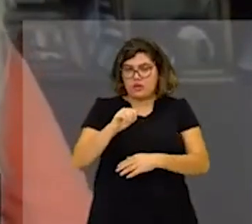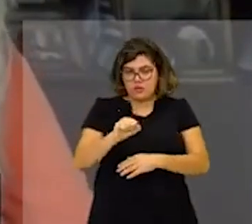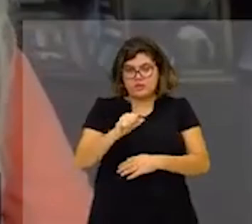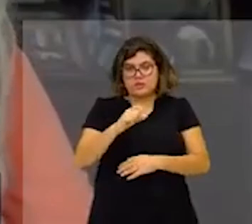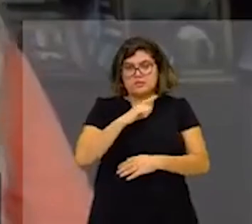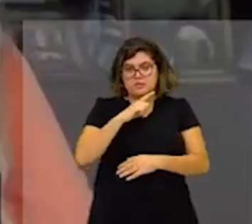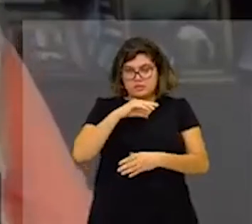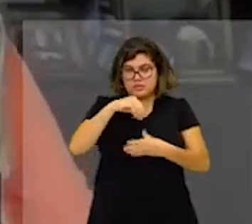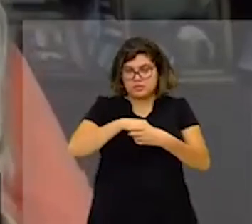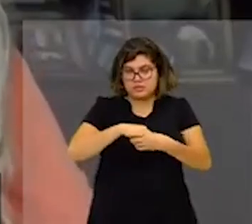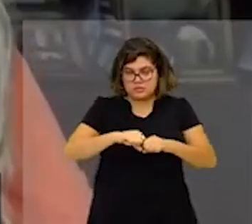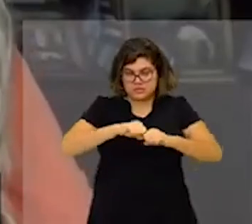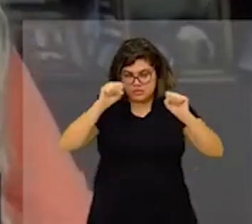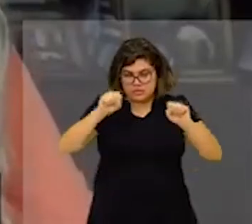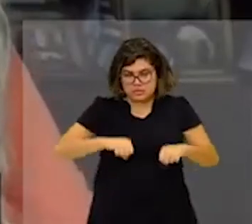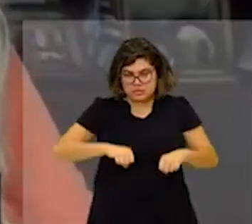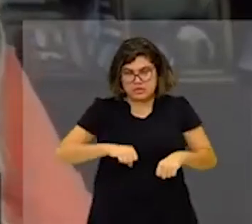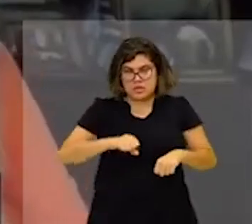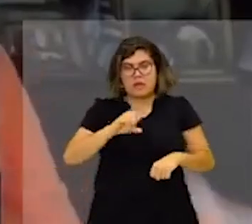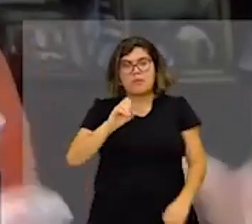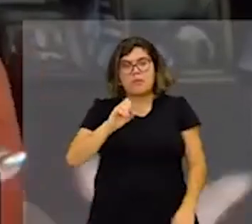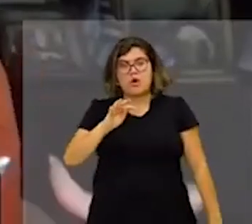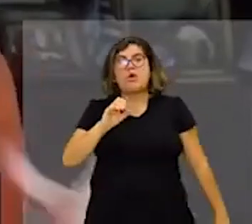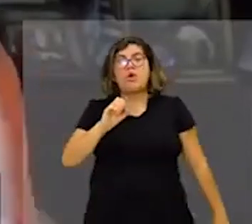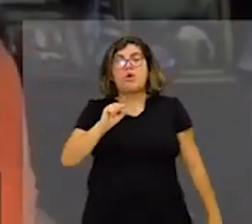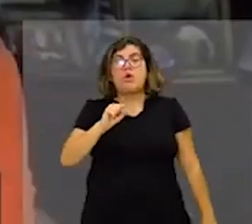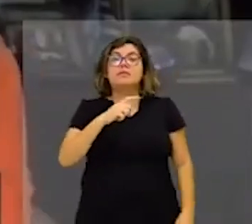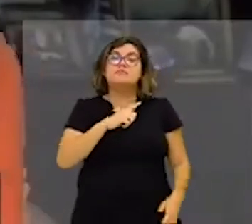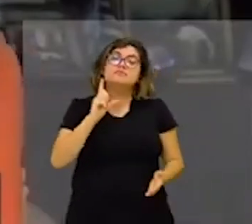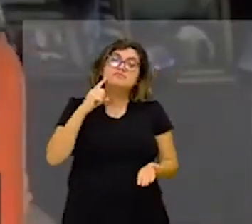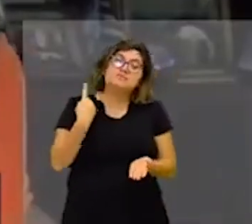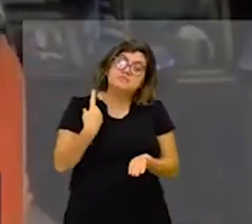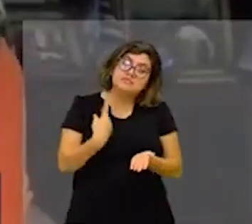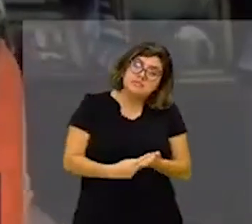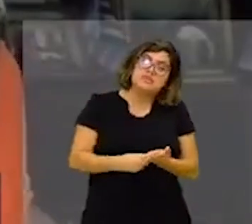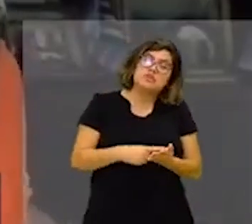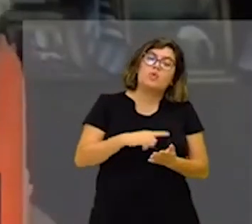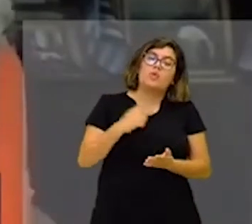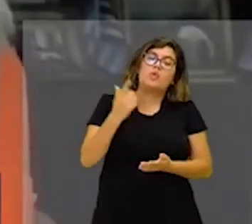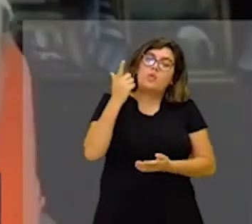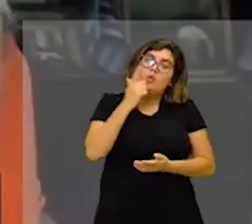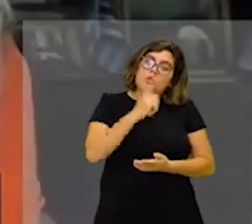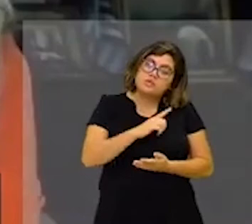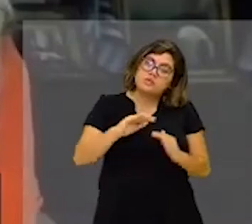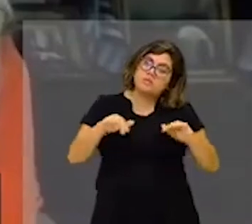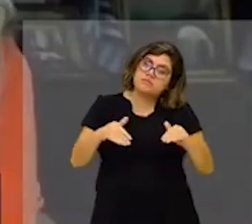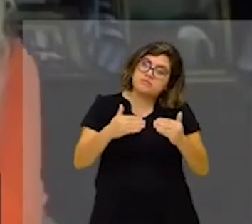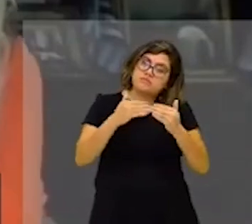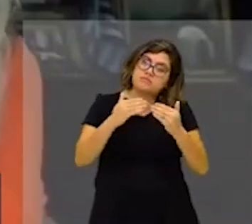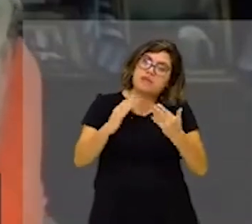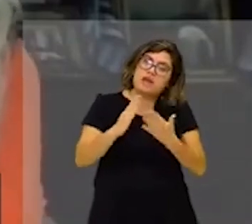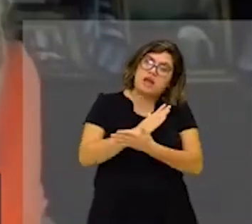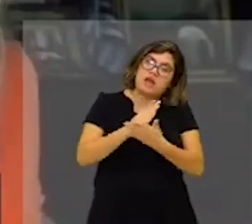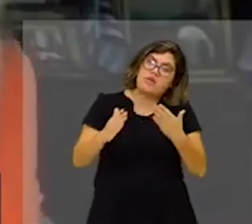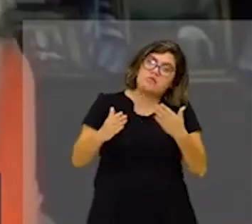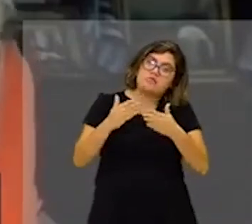de cotas e implementado que realmente conseguiu compensar algumas das Barreiras que são impostas